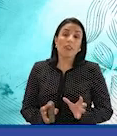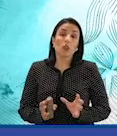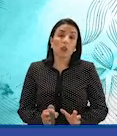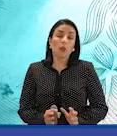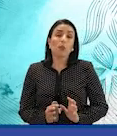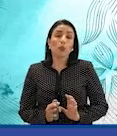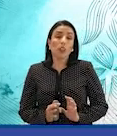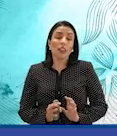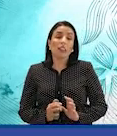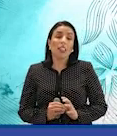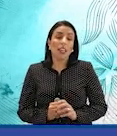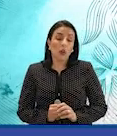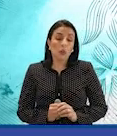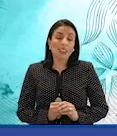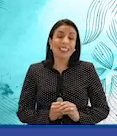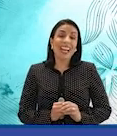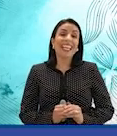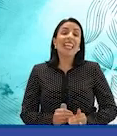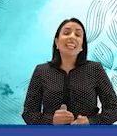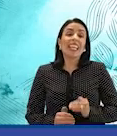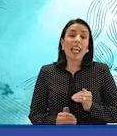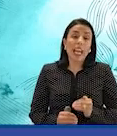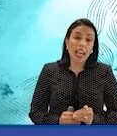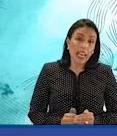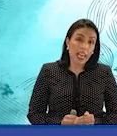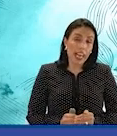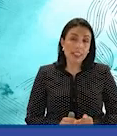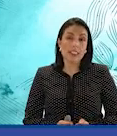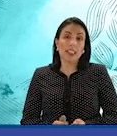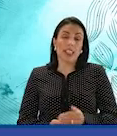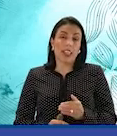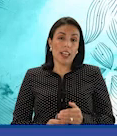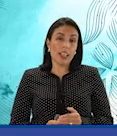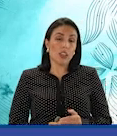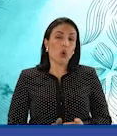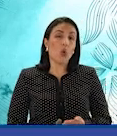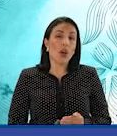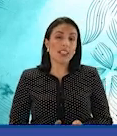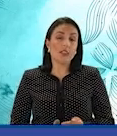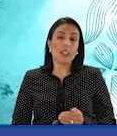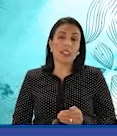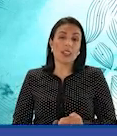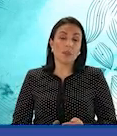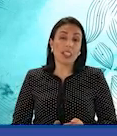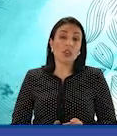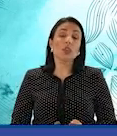resulta importante y dar un mensaje que ese crédito o ese financiamiento